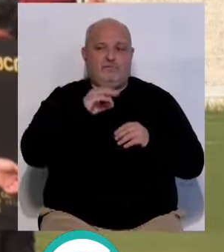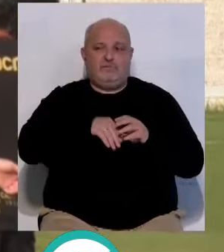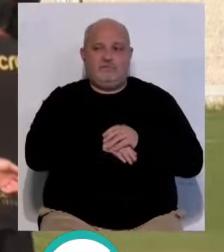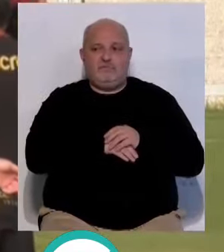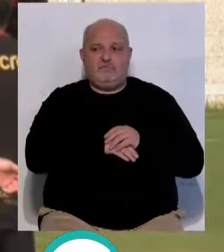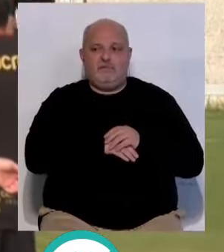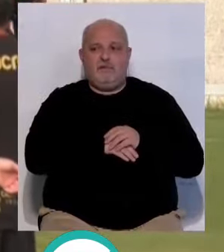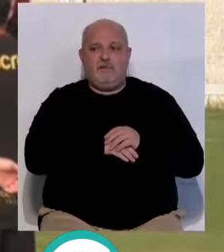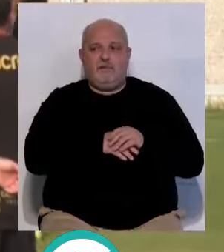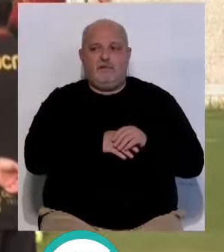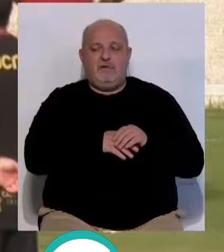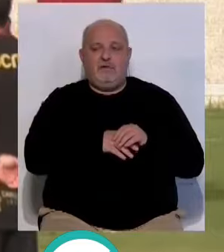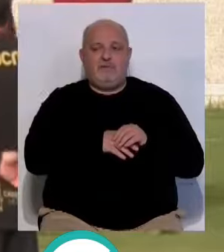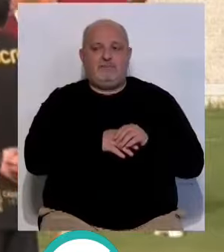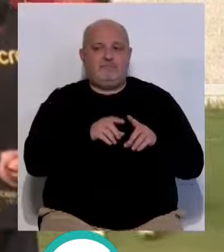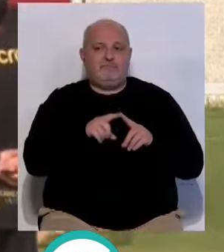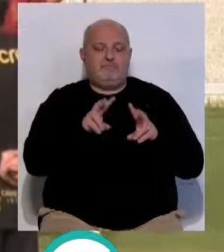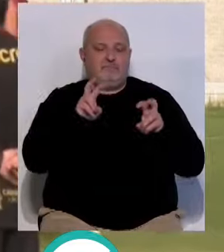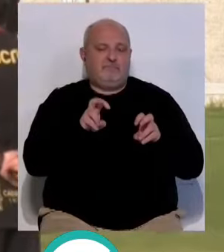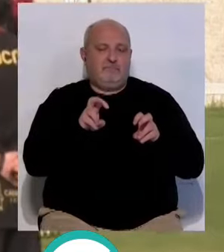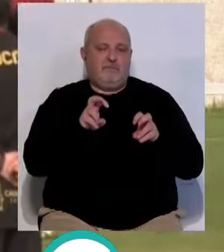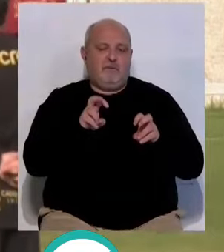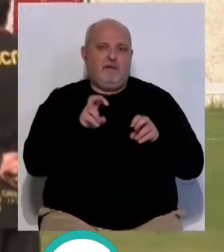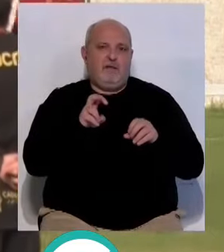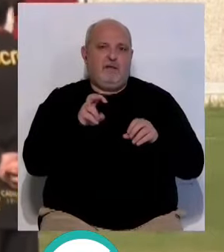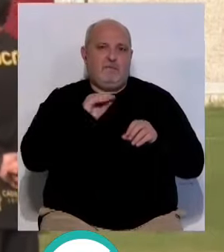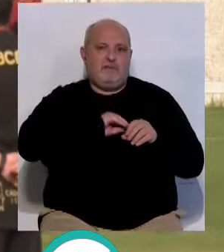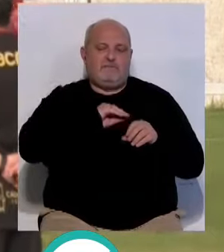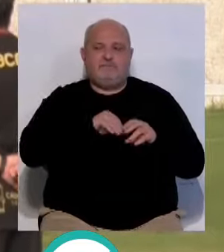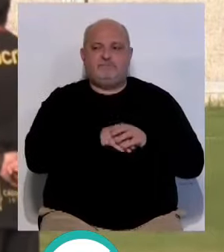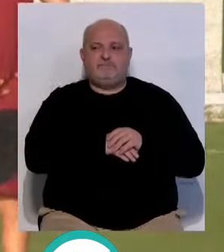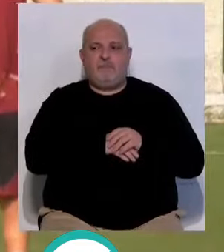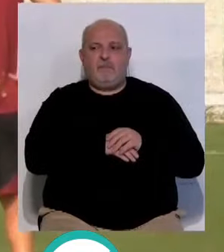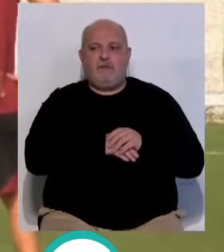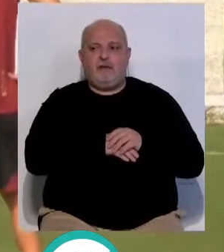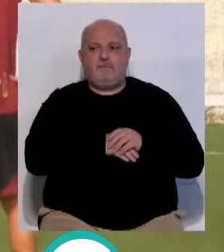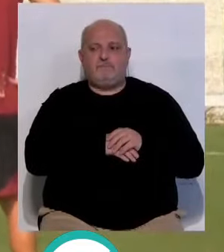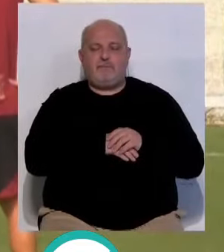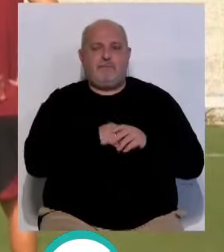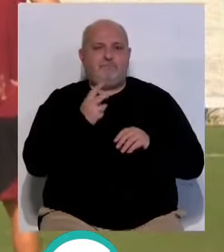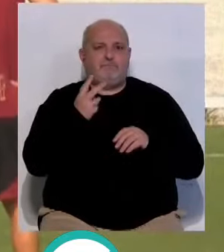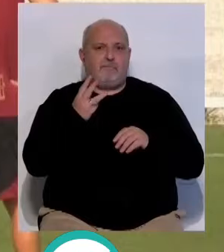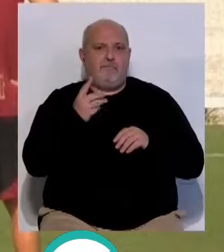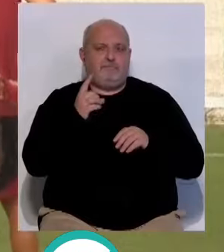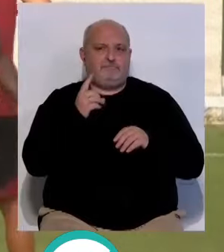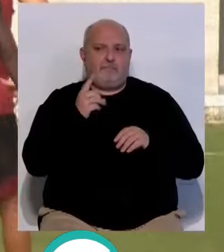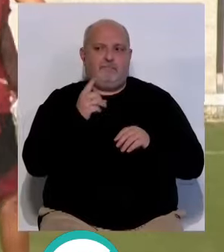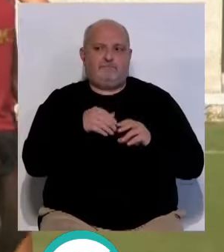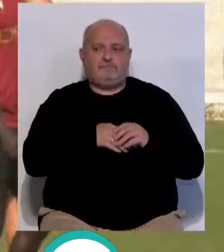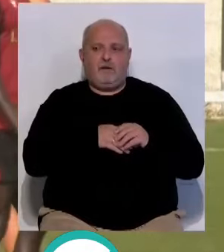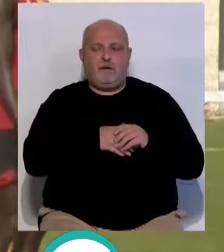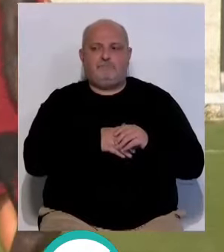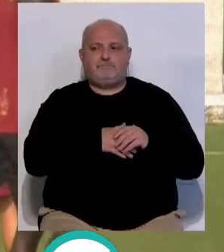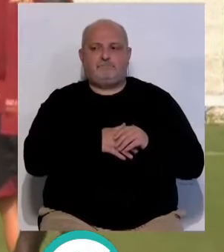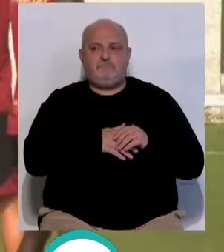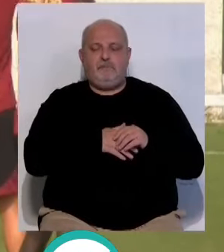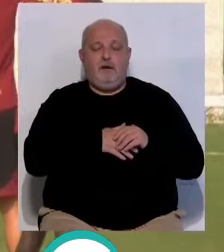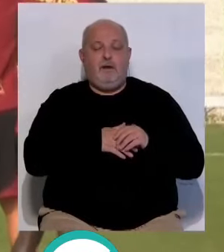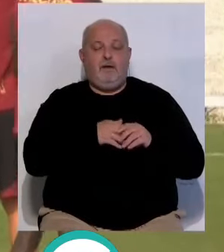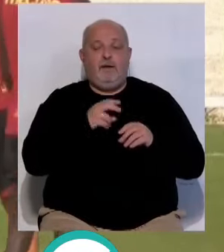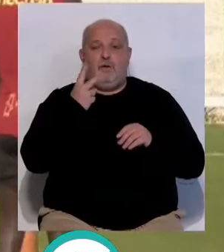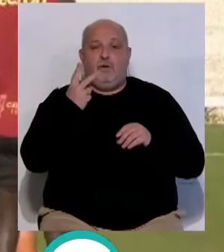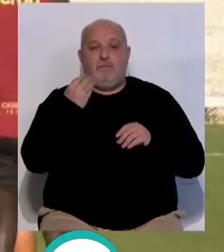delantero centro era era Era tremendo de matando de cabeza sí no no permitirme dos apuntes con la